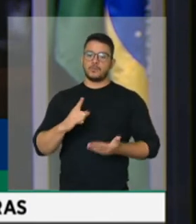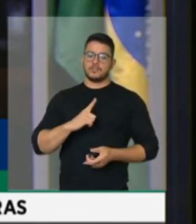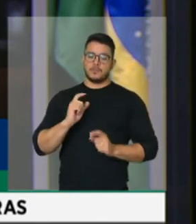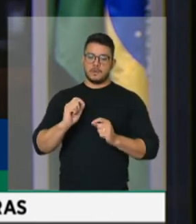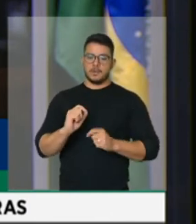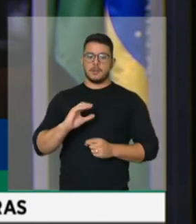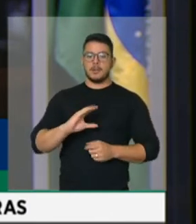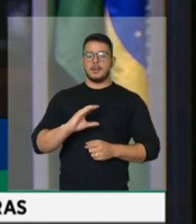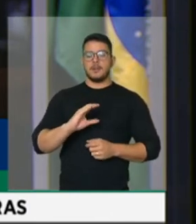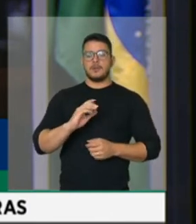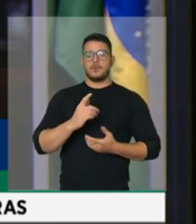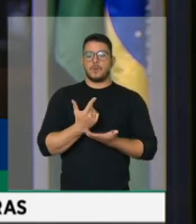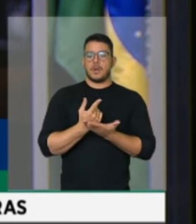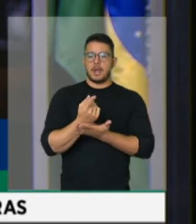ENERGIA COM POSTERIOR ABERTURA DE CAPITAL DA NOVA EMPRESA